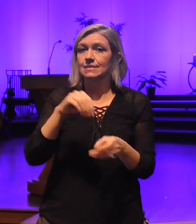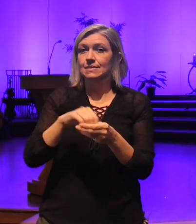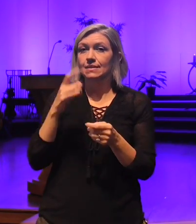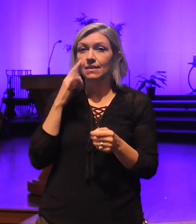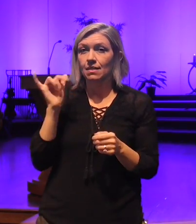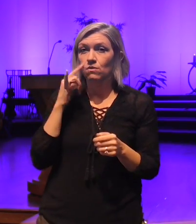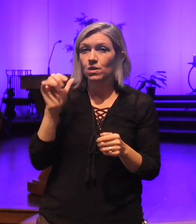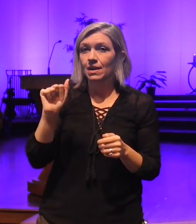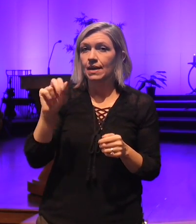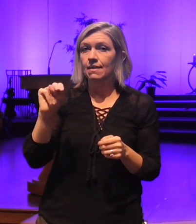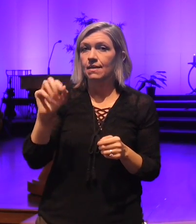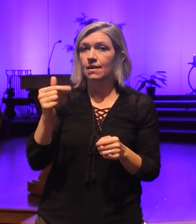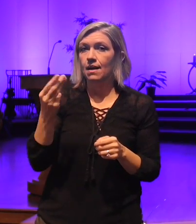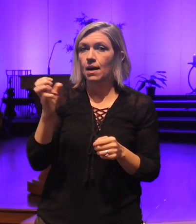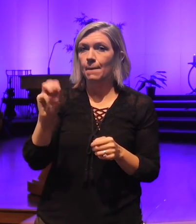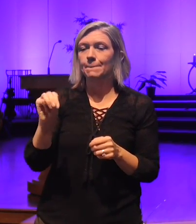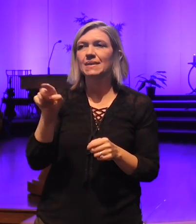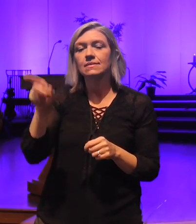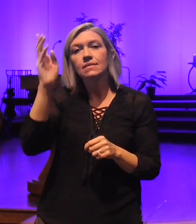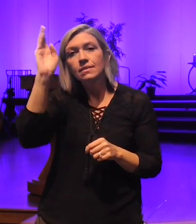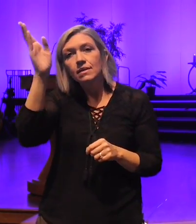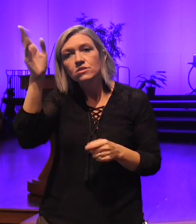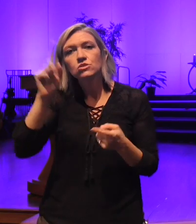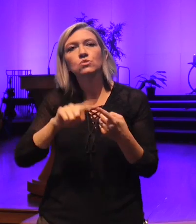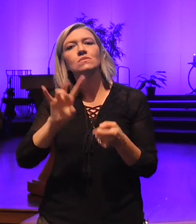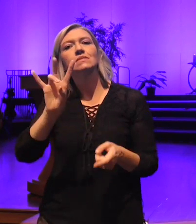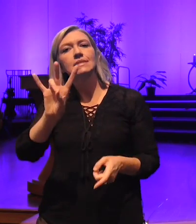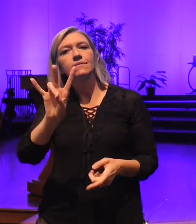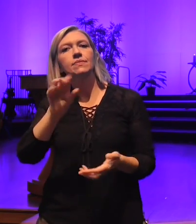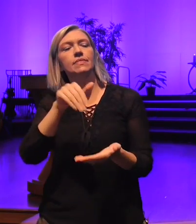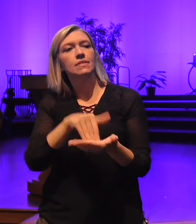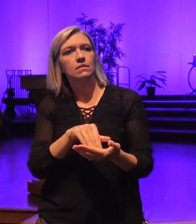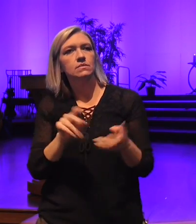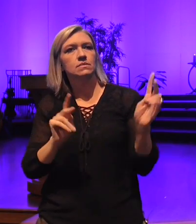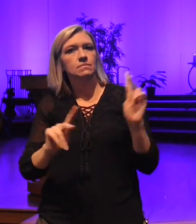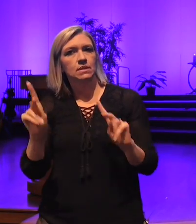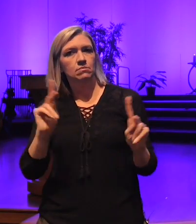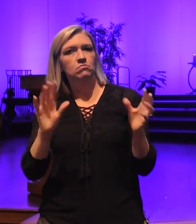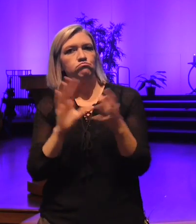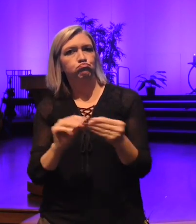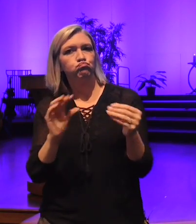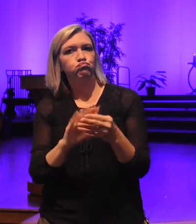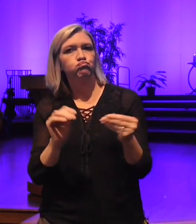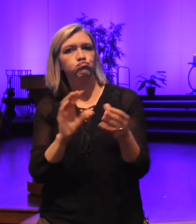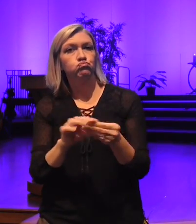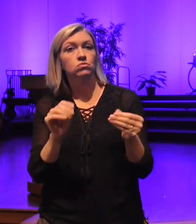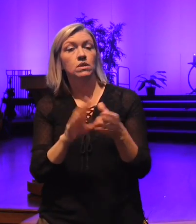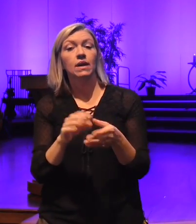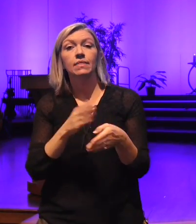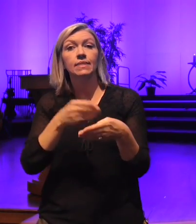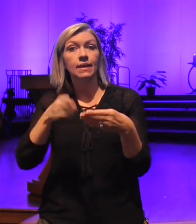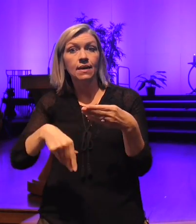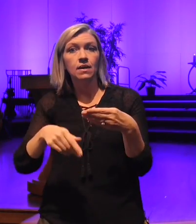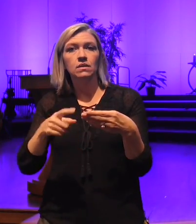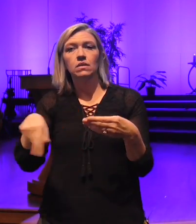Está dando una conferencia a 7.000 personas contando sobre esa historia y al final están de pie dándole